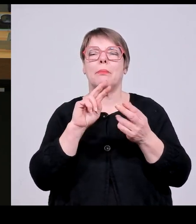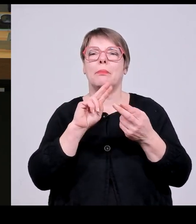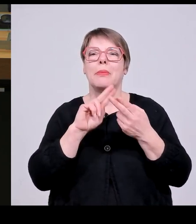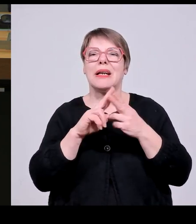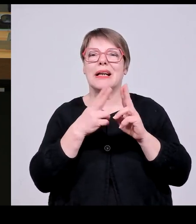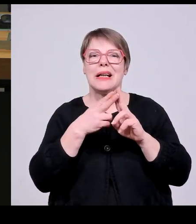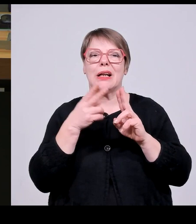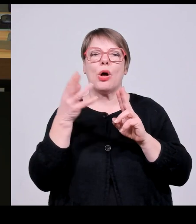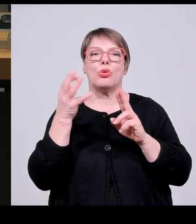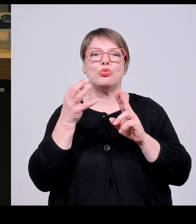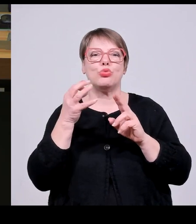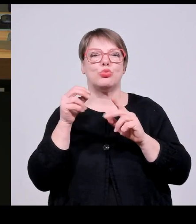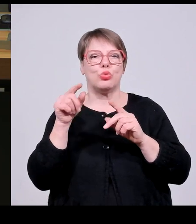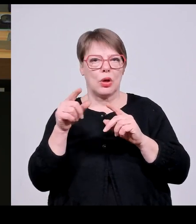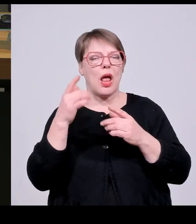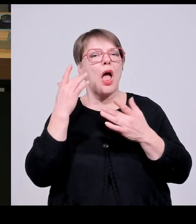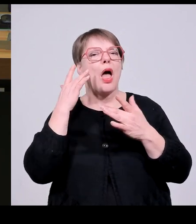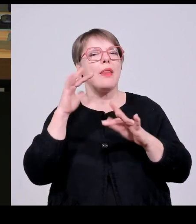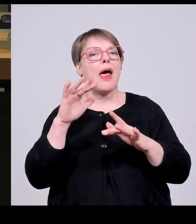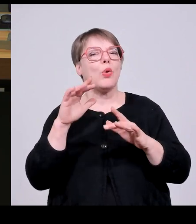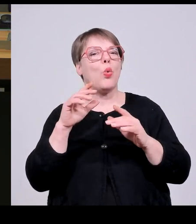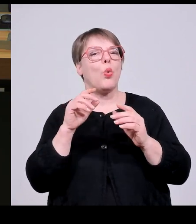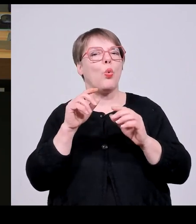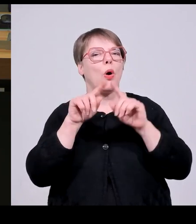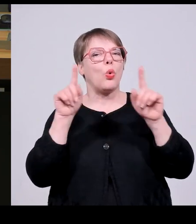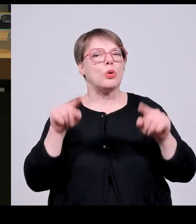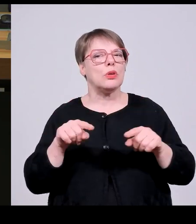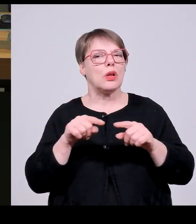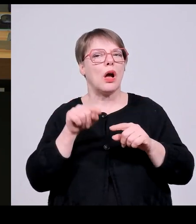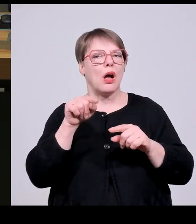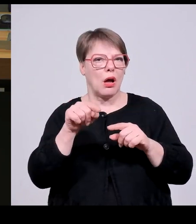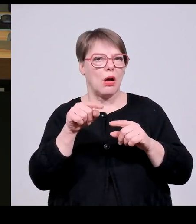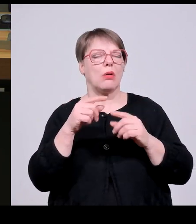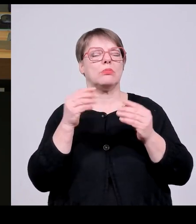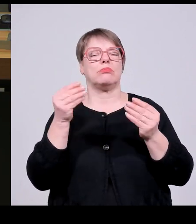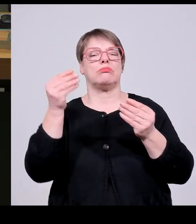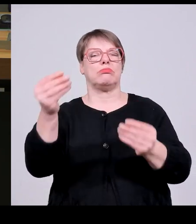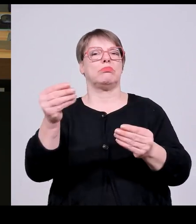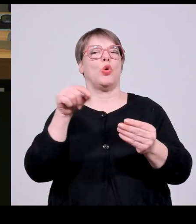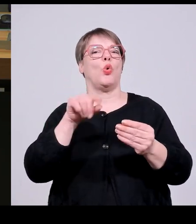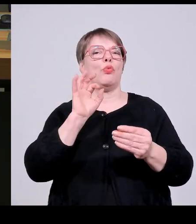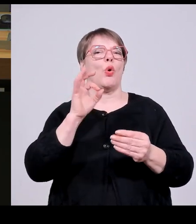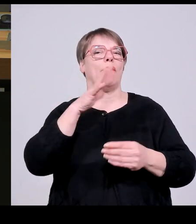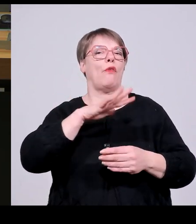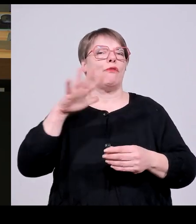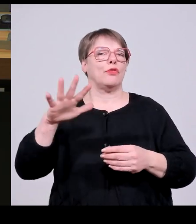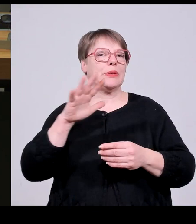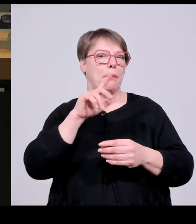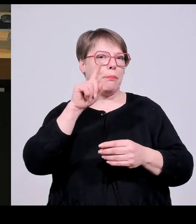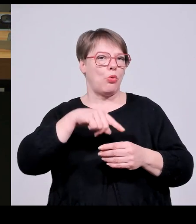geht nicht verloren. Aber das Demokratieprinzip gebietet, die Rechtsprechung gebietet, dass sie daraufhin